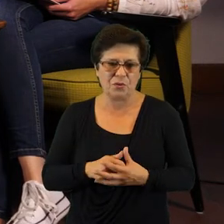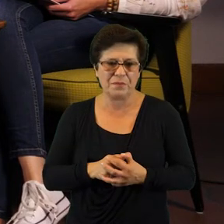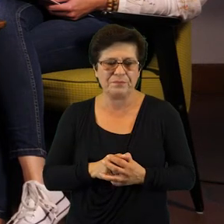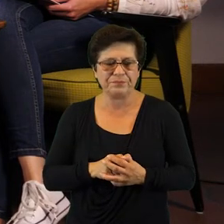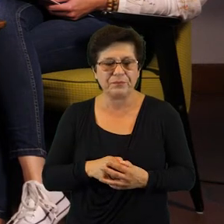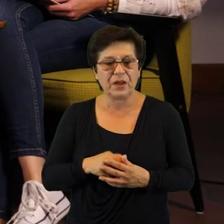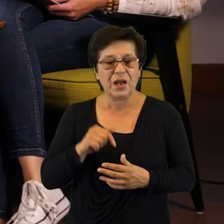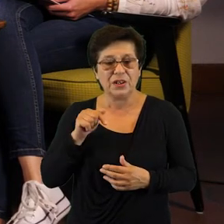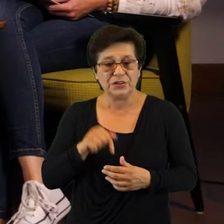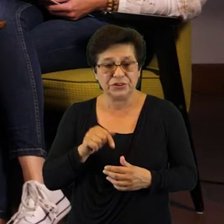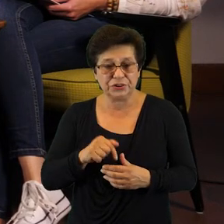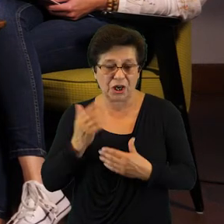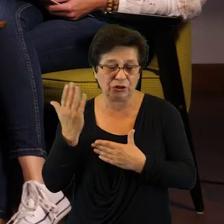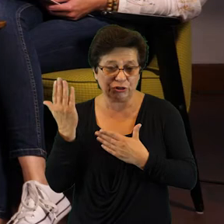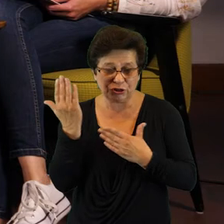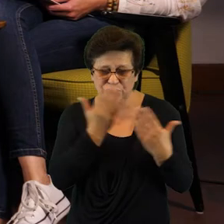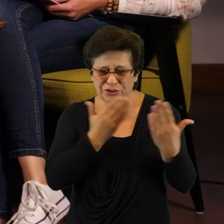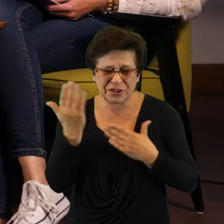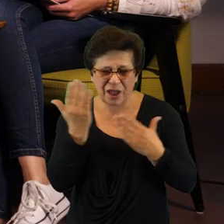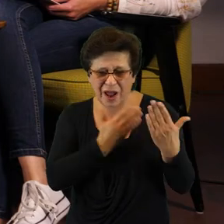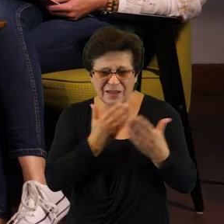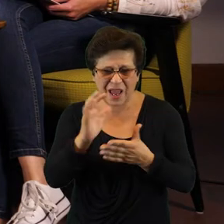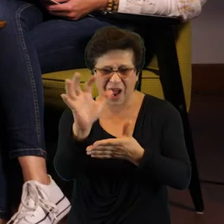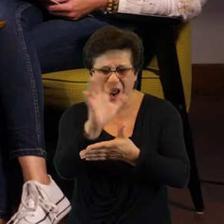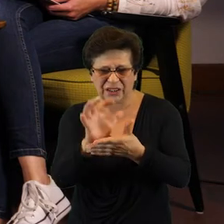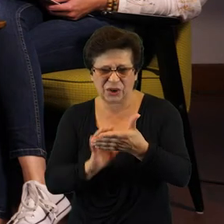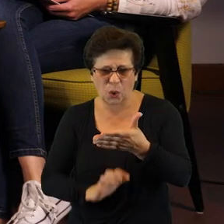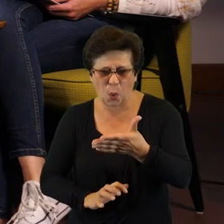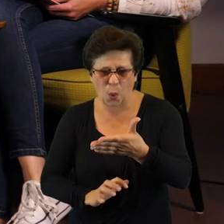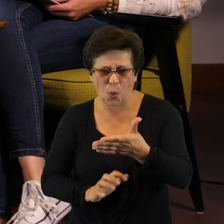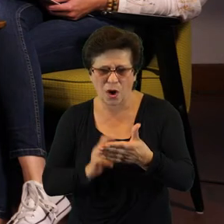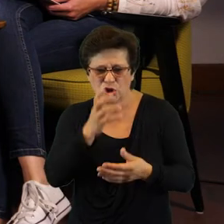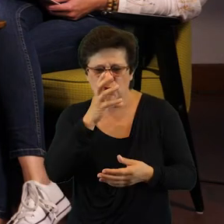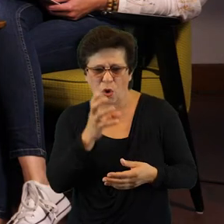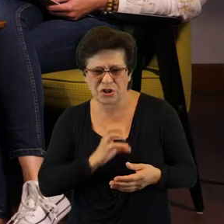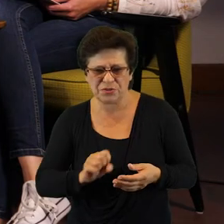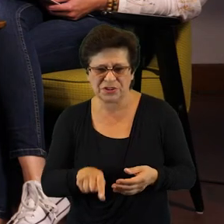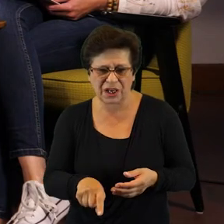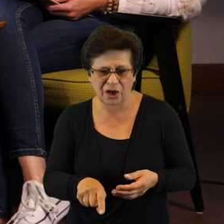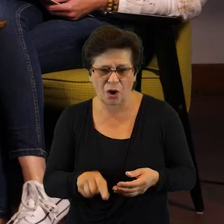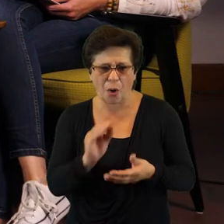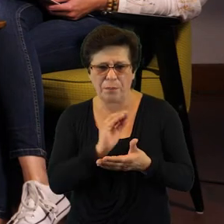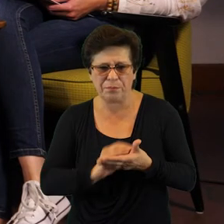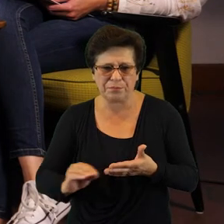który dzisiaj czytany wydaje się okropnym antysemickim artykułem Antoniego Słonimskiego, który pisze: Wy gudłaje,